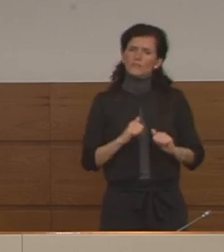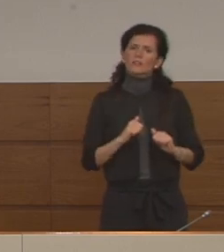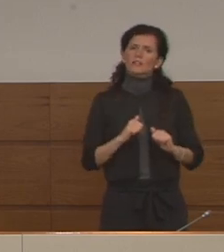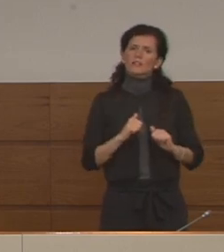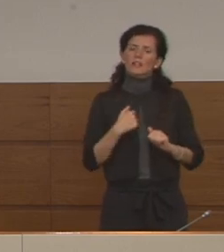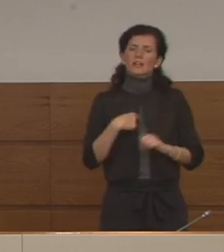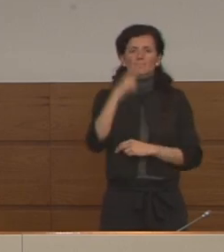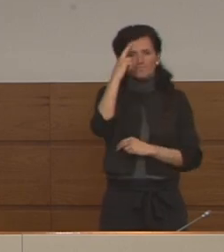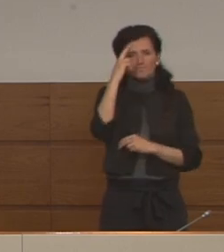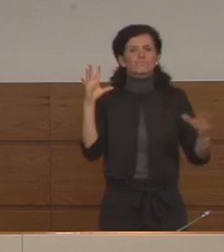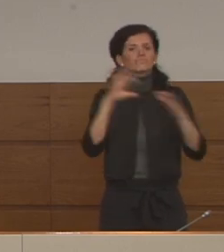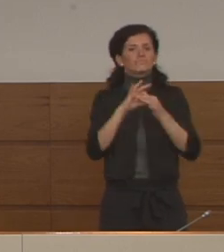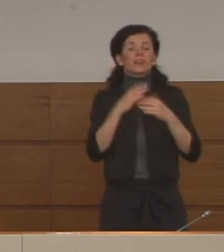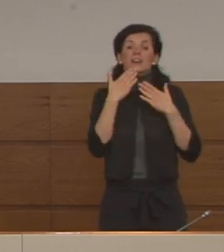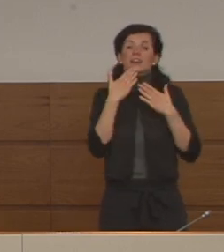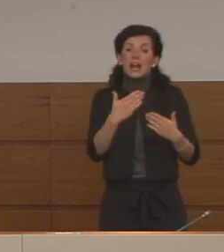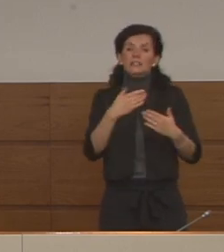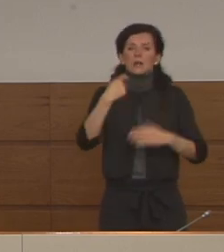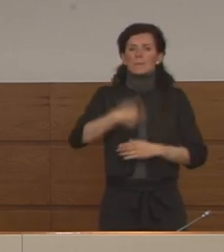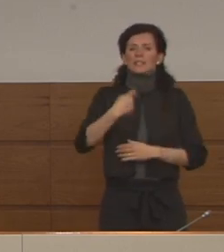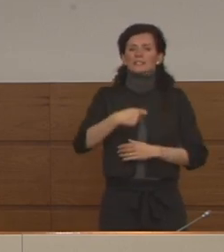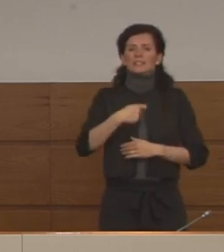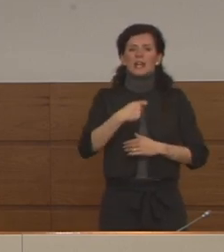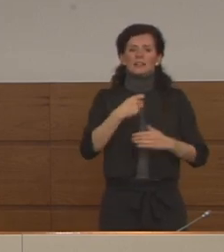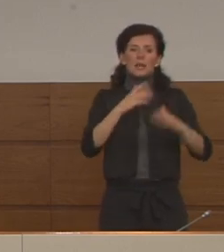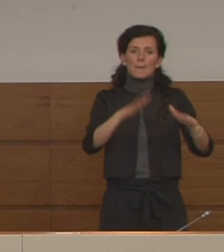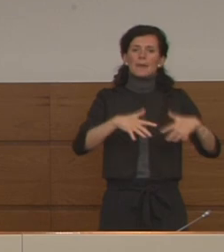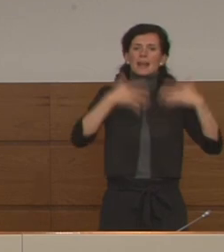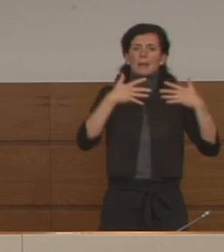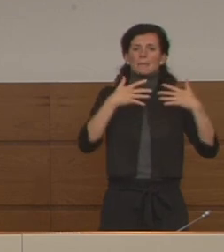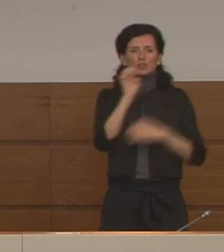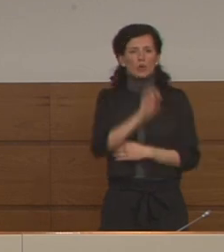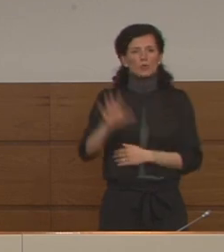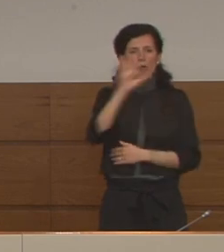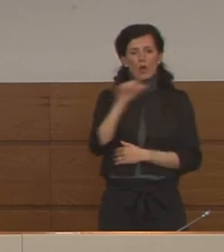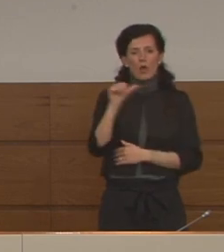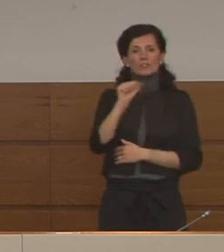il Presidente del Parlamento Europeo, David Sassoli, per le belle parole che oggi